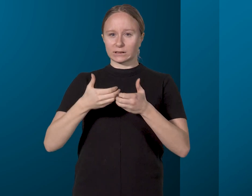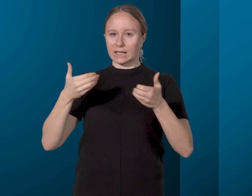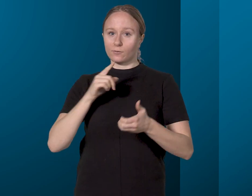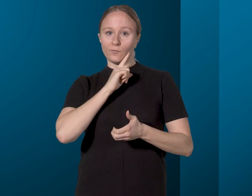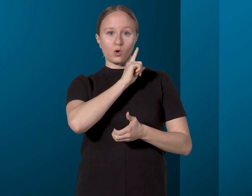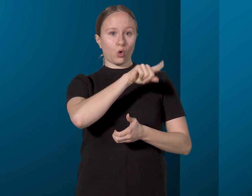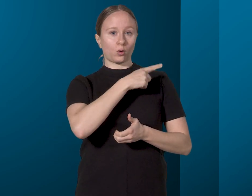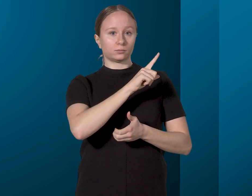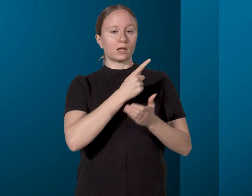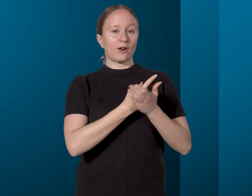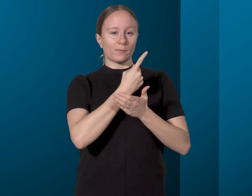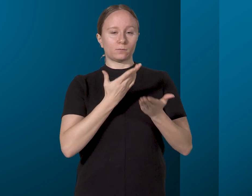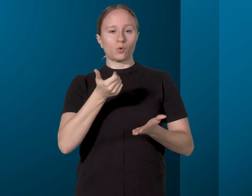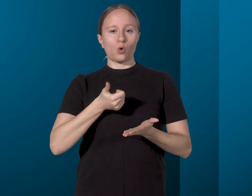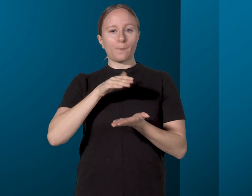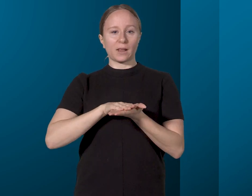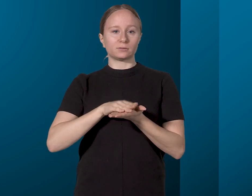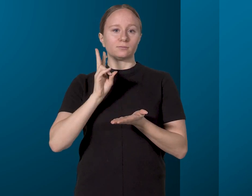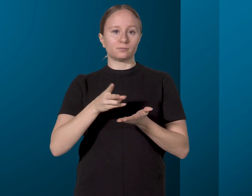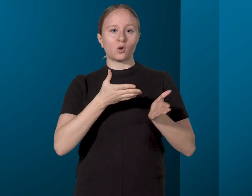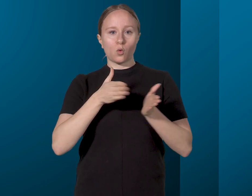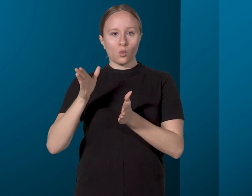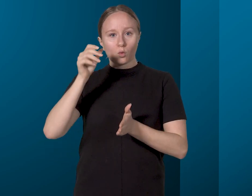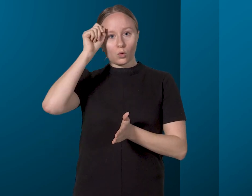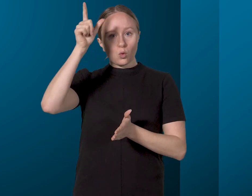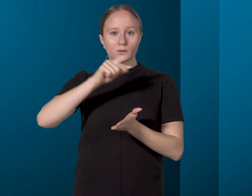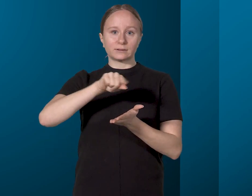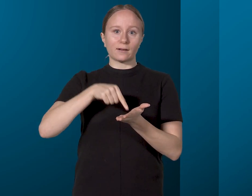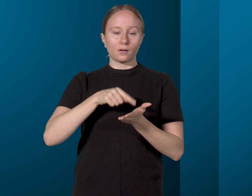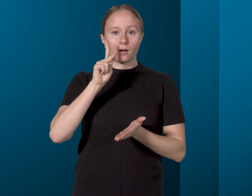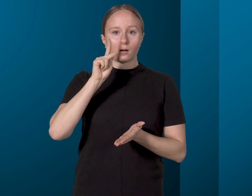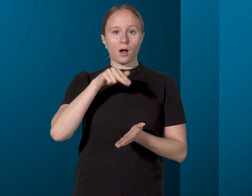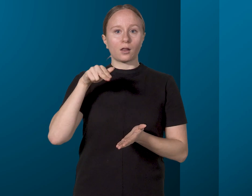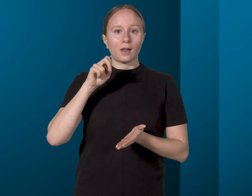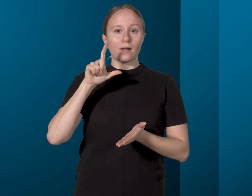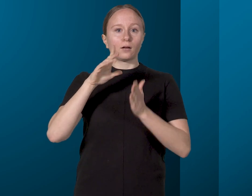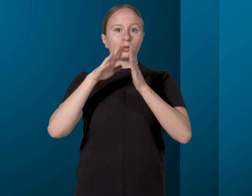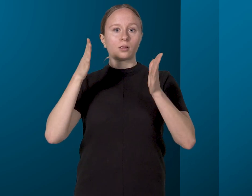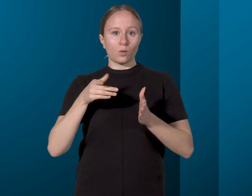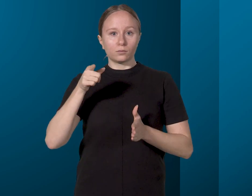Till skillnad från tidigare år arrangeras evenemanget på Kulturcentret Kanneltalo -